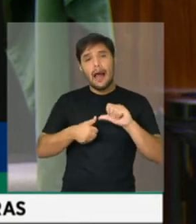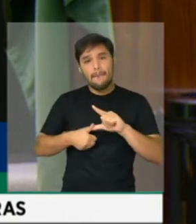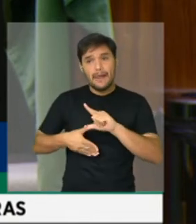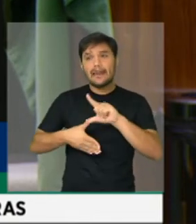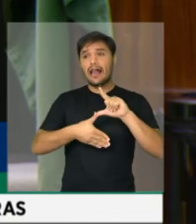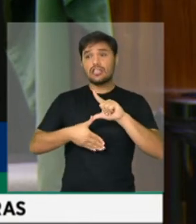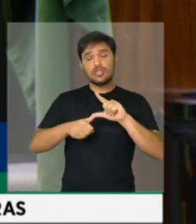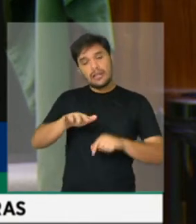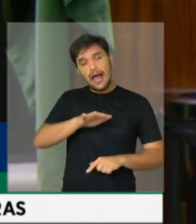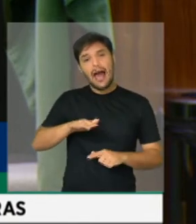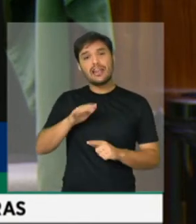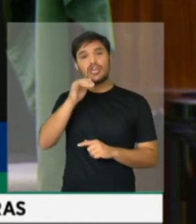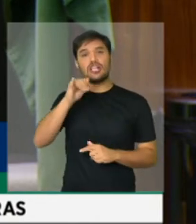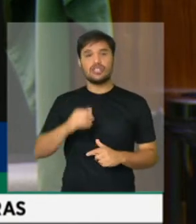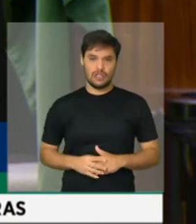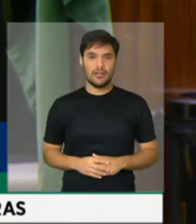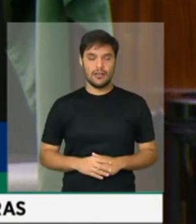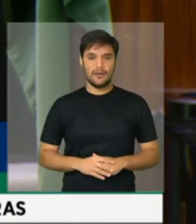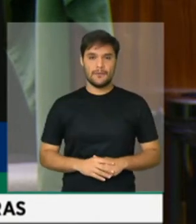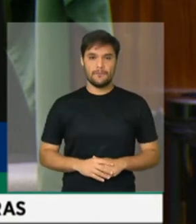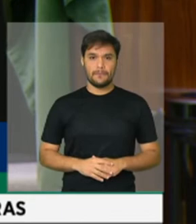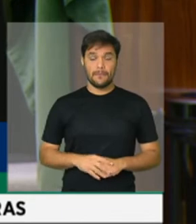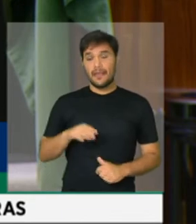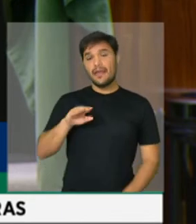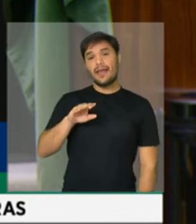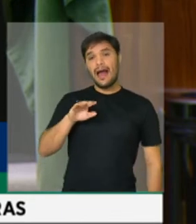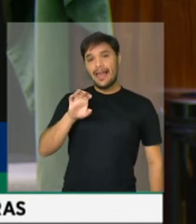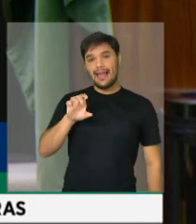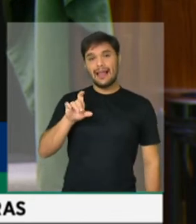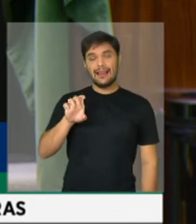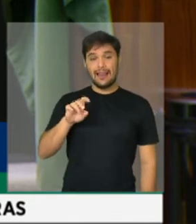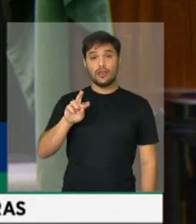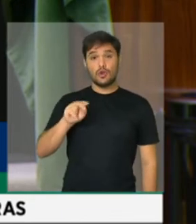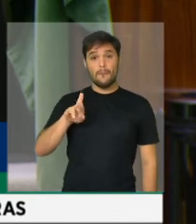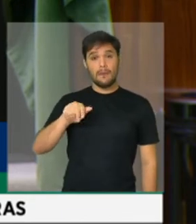EMPRESA DA AMÉRICA LATINA NA ÁREA DE ENERGIA. A